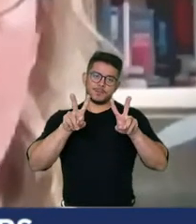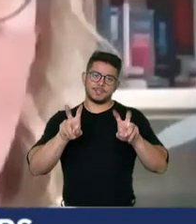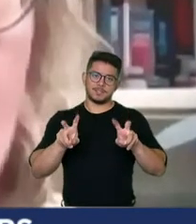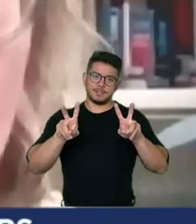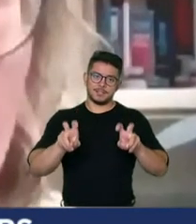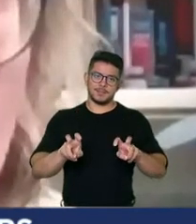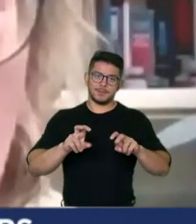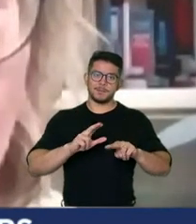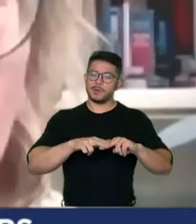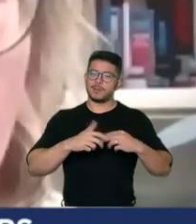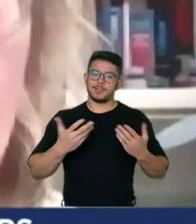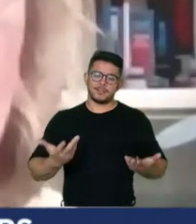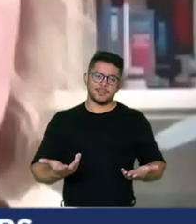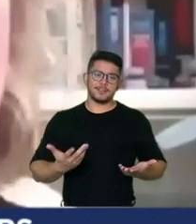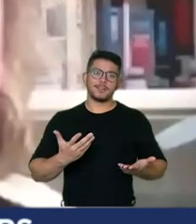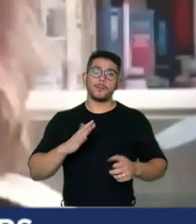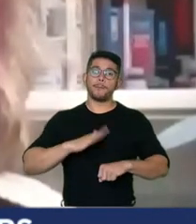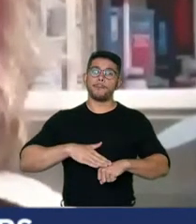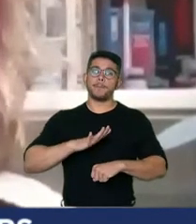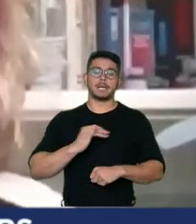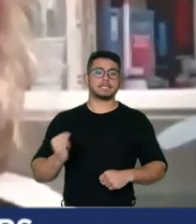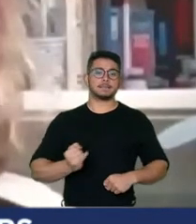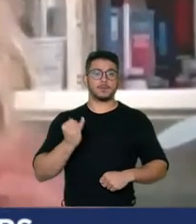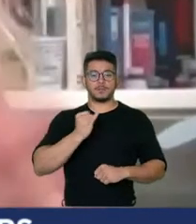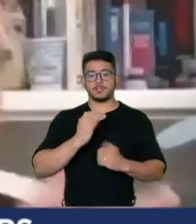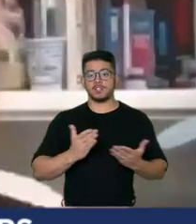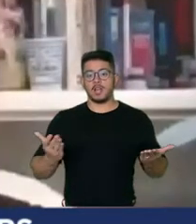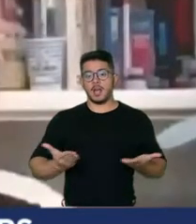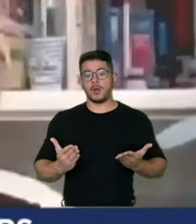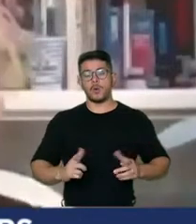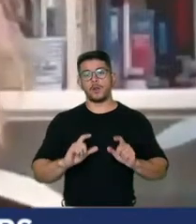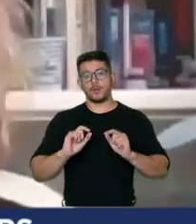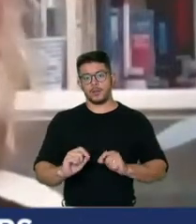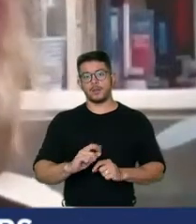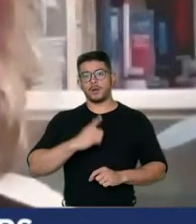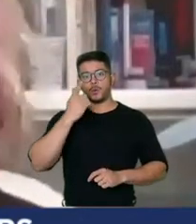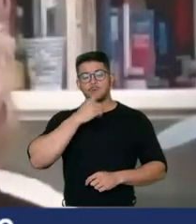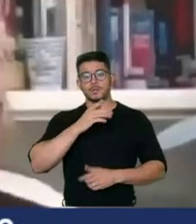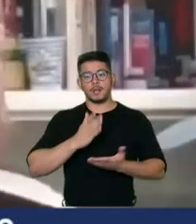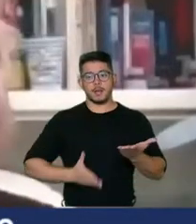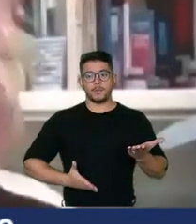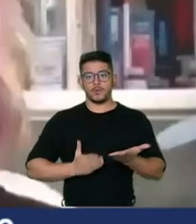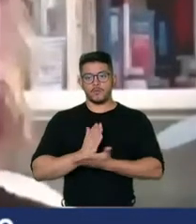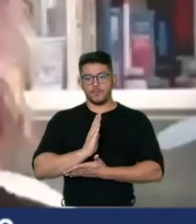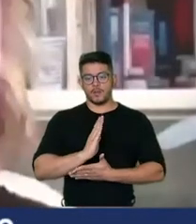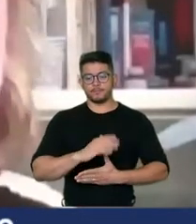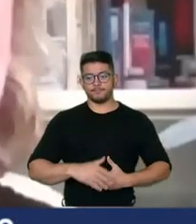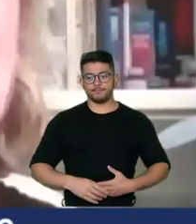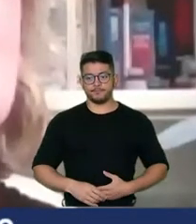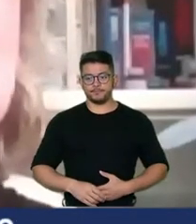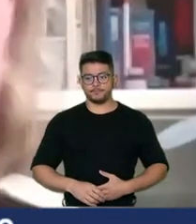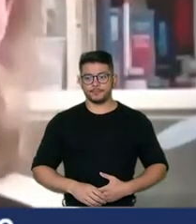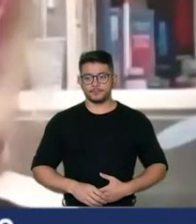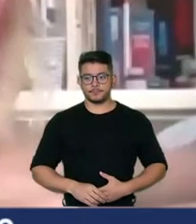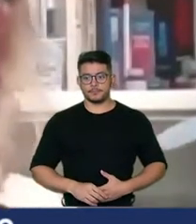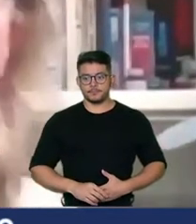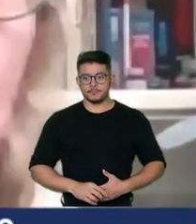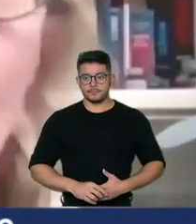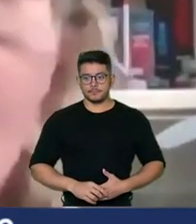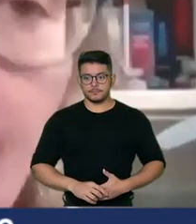GÊ NERO, MAS EU QUERO PROTESTAR SOBRE ISSO, ENFIM, AINDA QUE CHEGAMOS MAIS IMPORTANTE NESSE MOMENTO, ACORDO DESSE TIPO. APAGA TUDO,